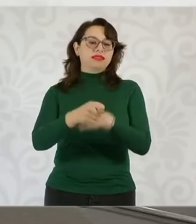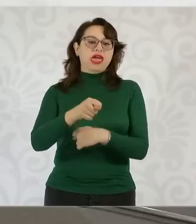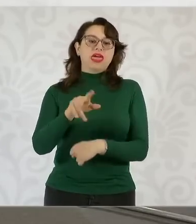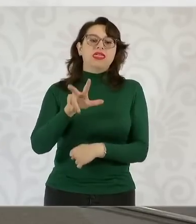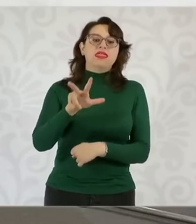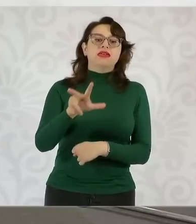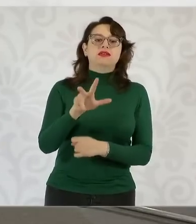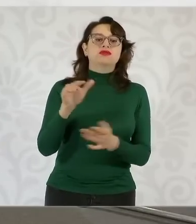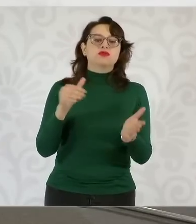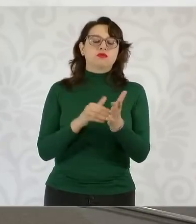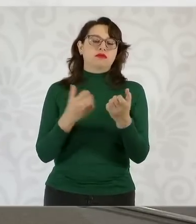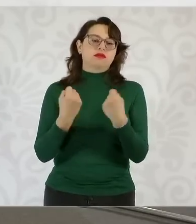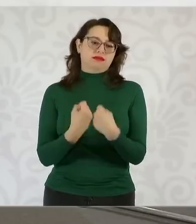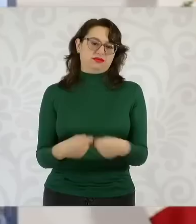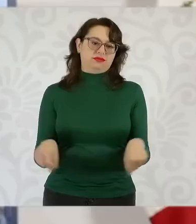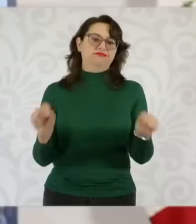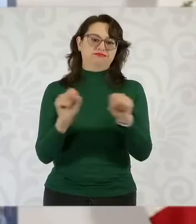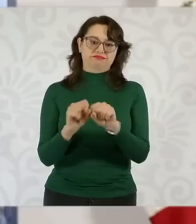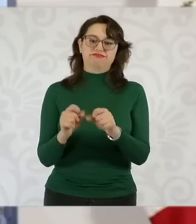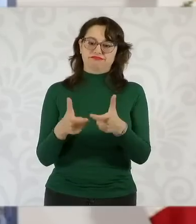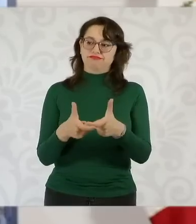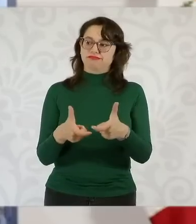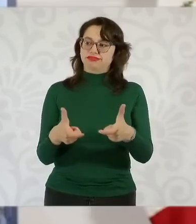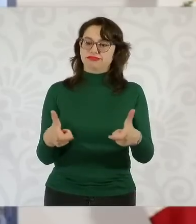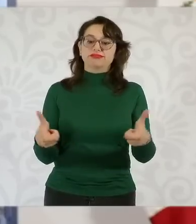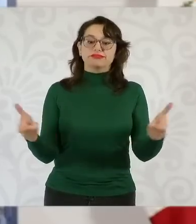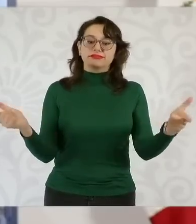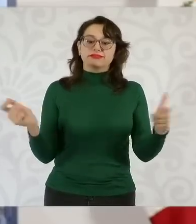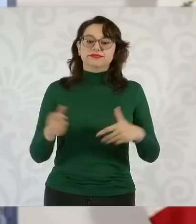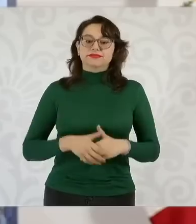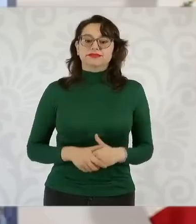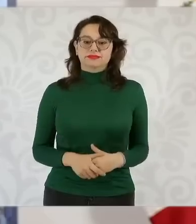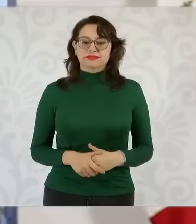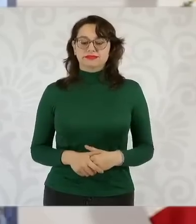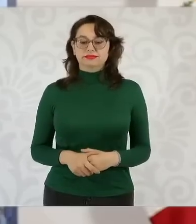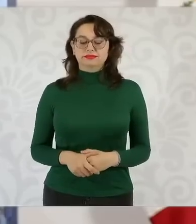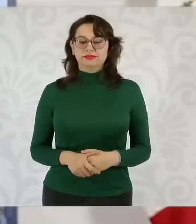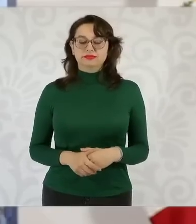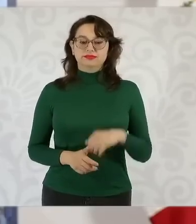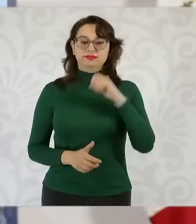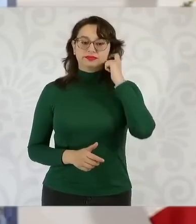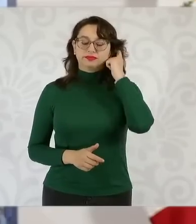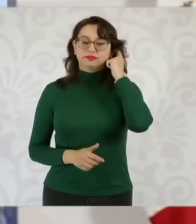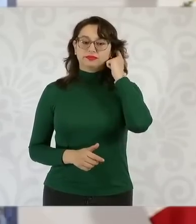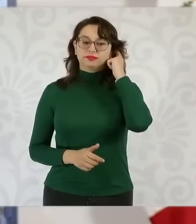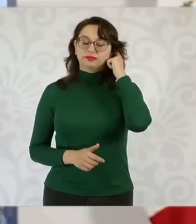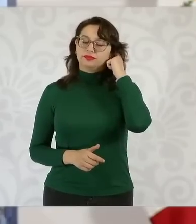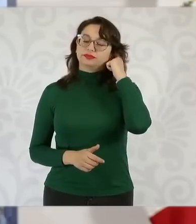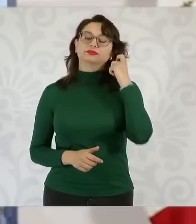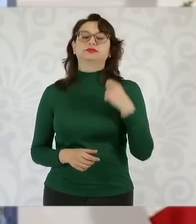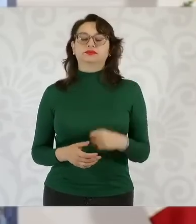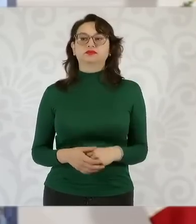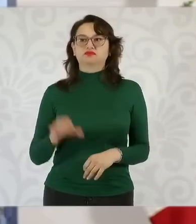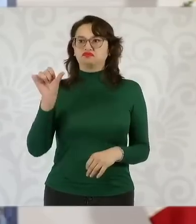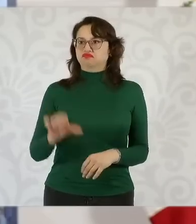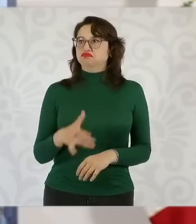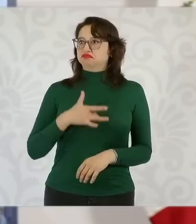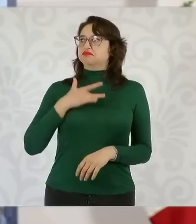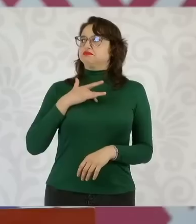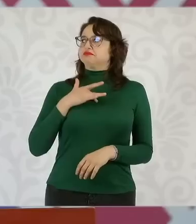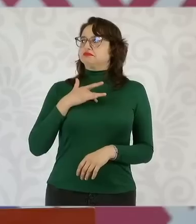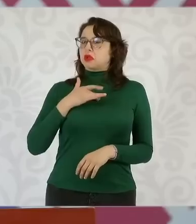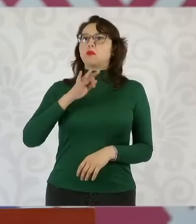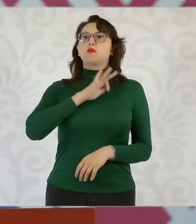asociados y asociadas en la empresa Hoy estamos listos para dar el siguiente paso por eso me llena